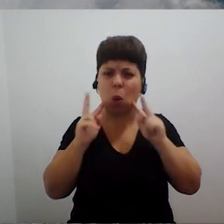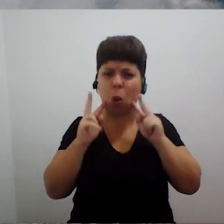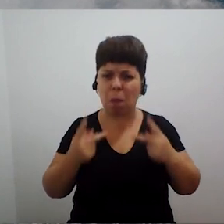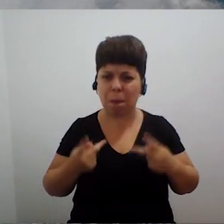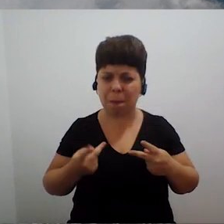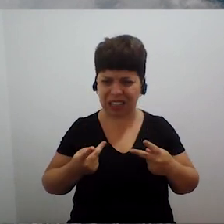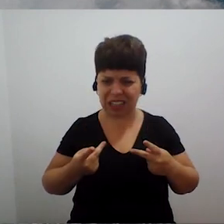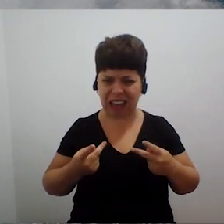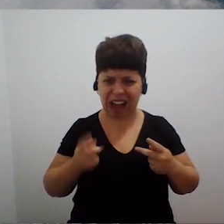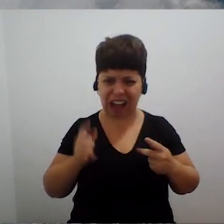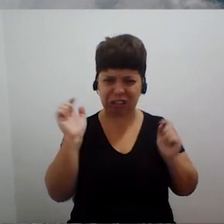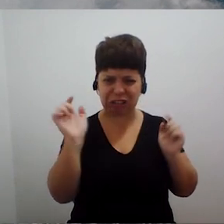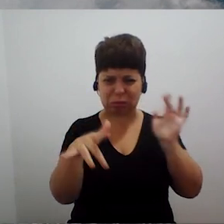então nós temos que trabalhar